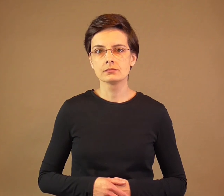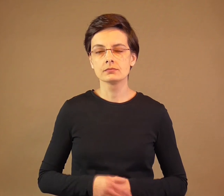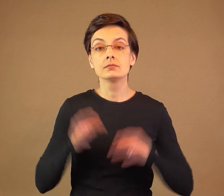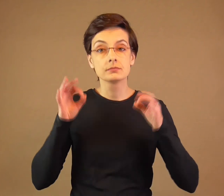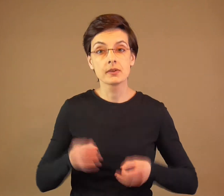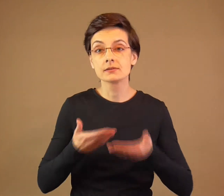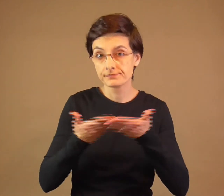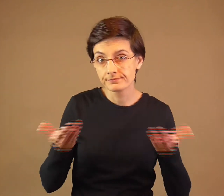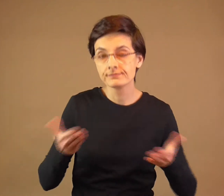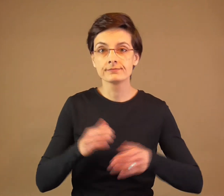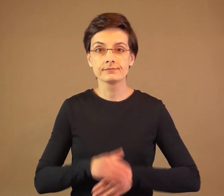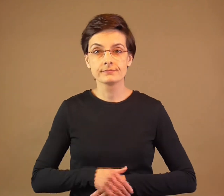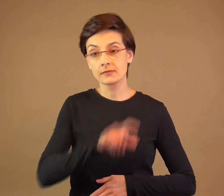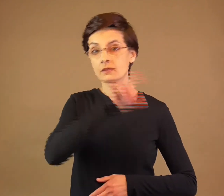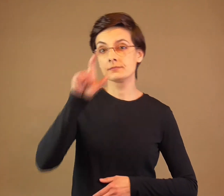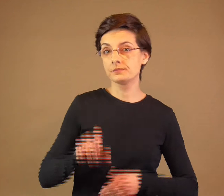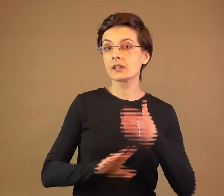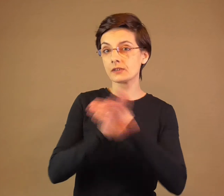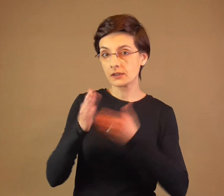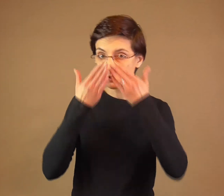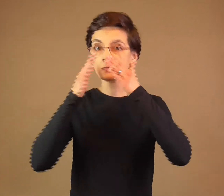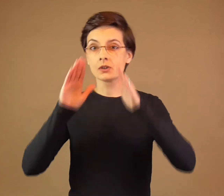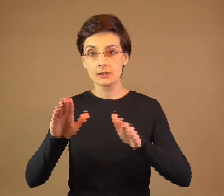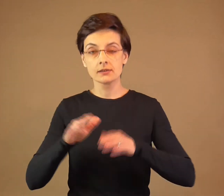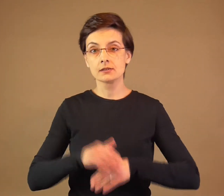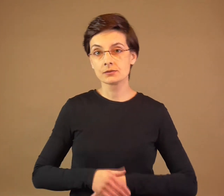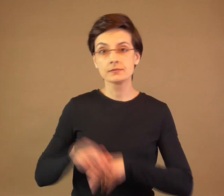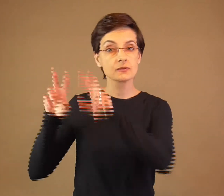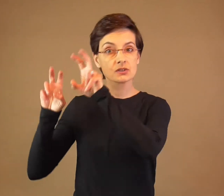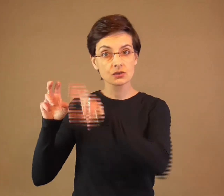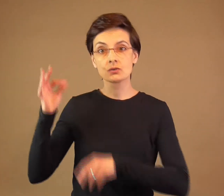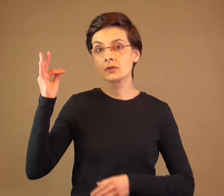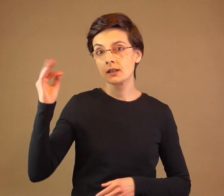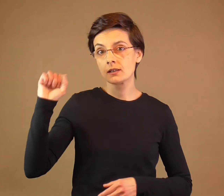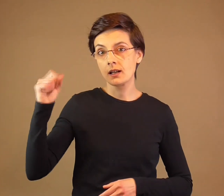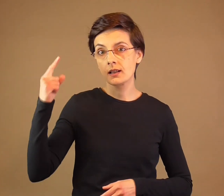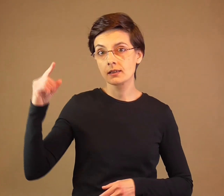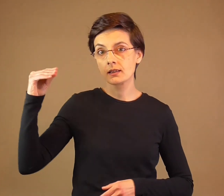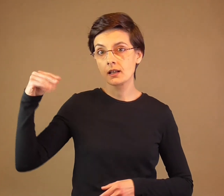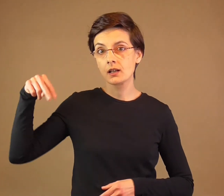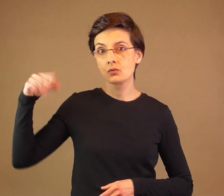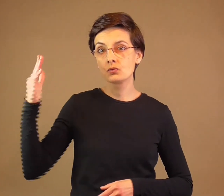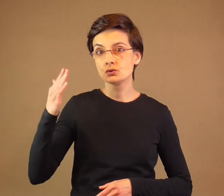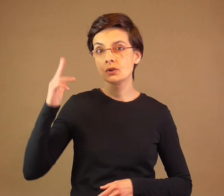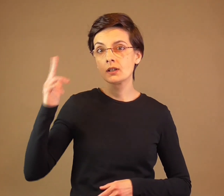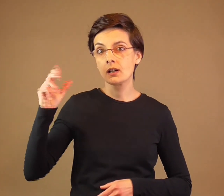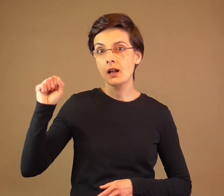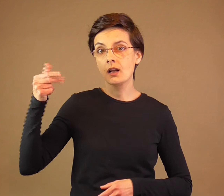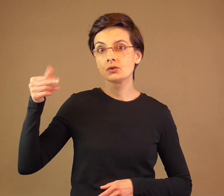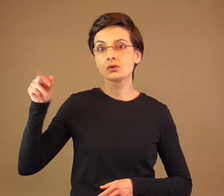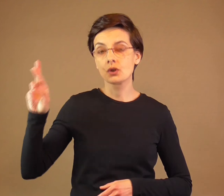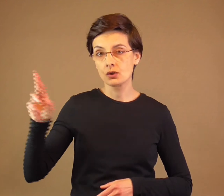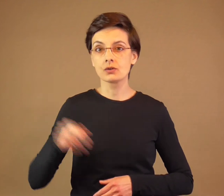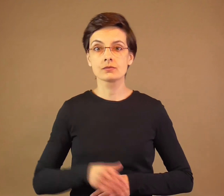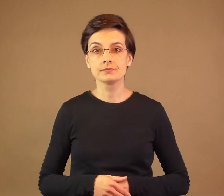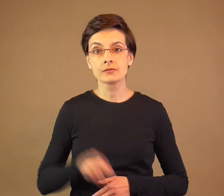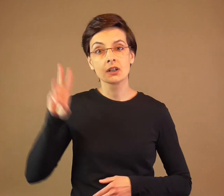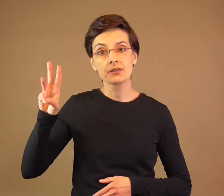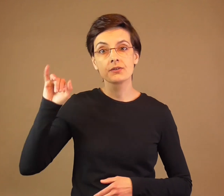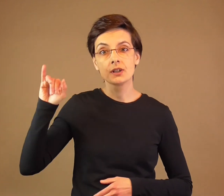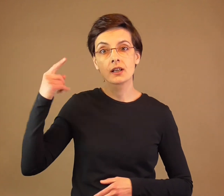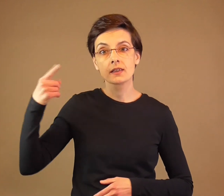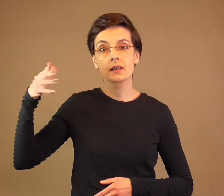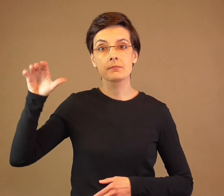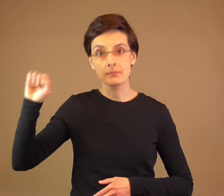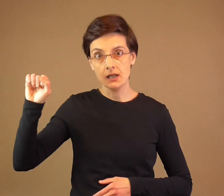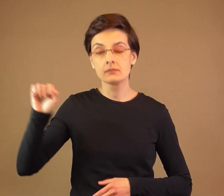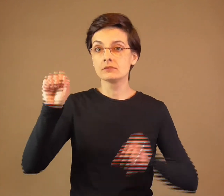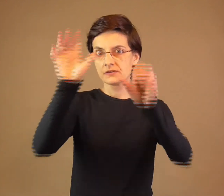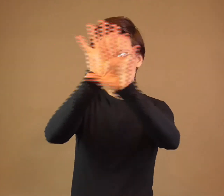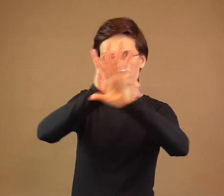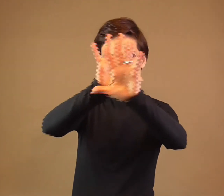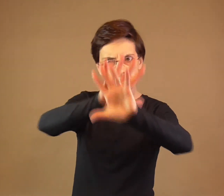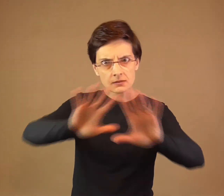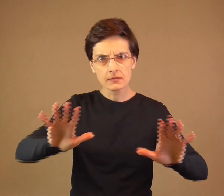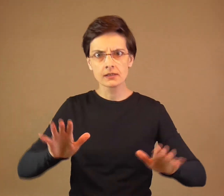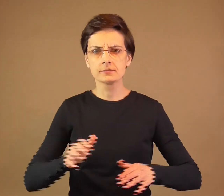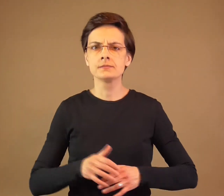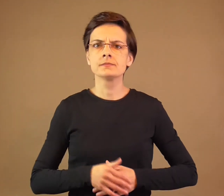Prezentujemy dla Państwa wystawę pod tytułem „Tadeusz Kantor. Widma”.